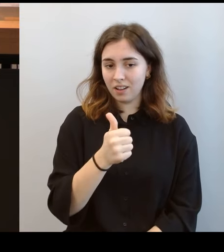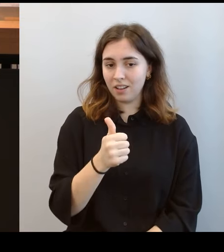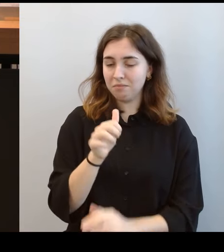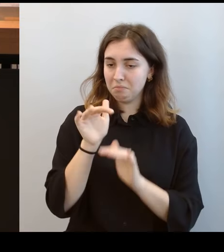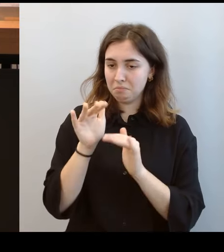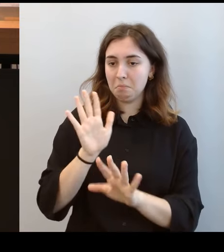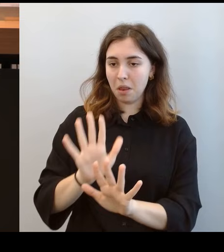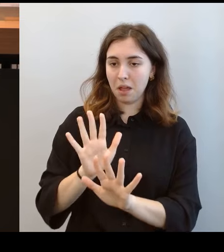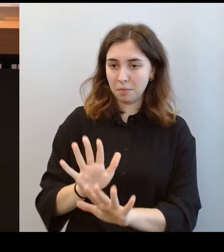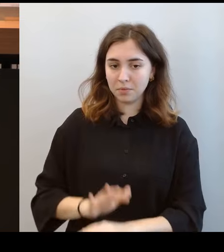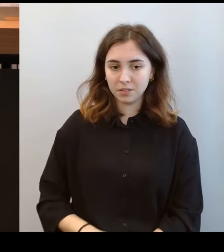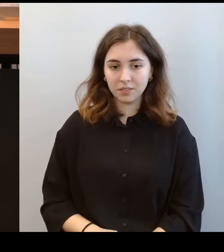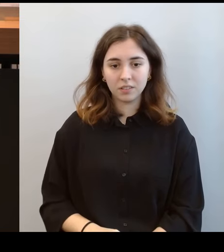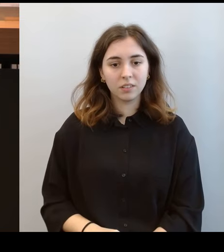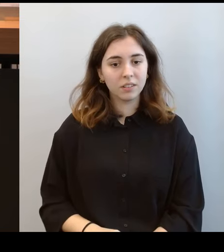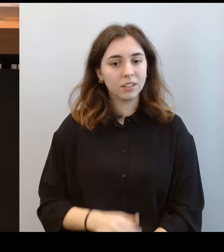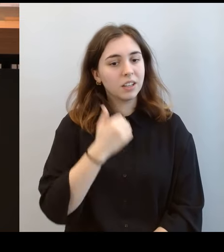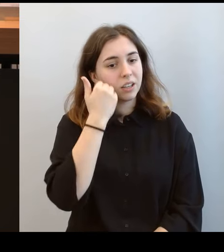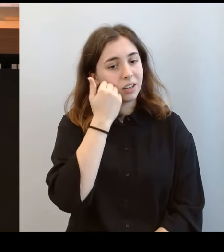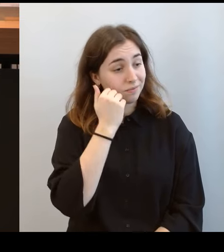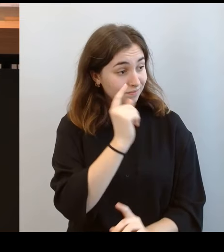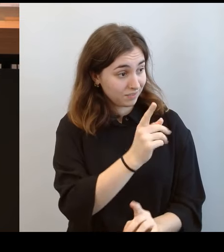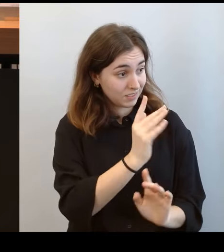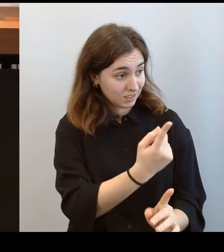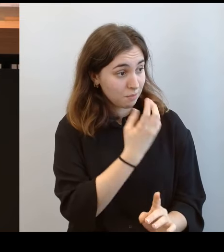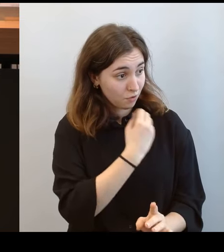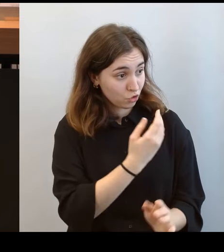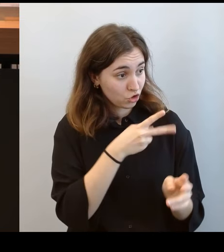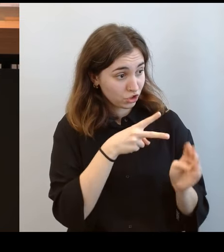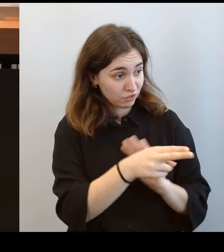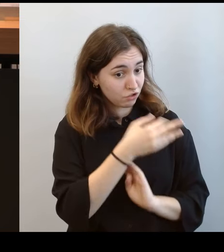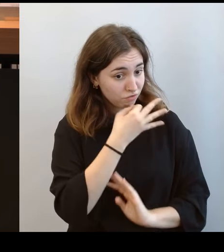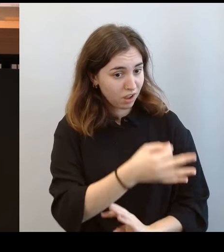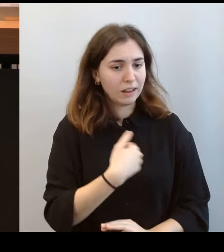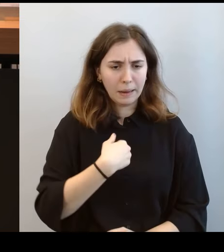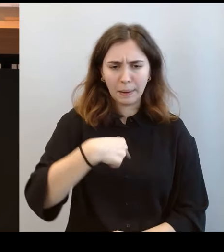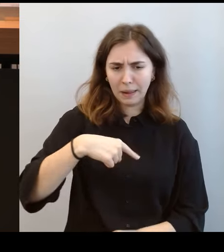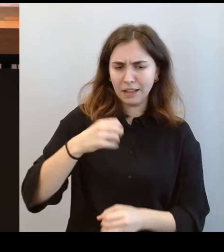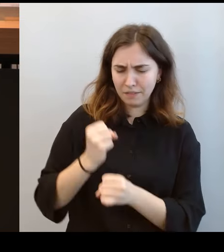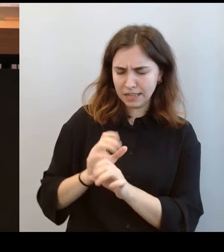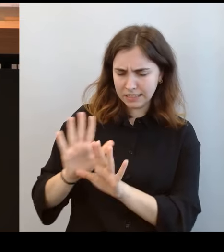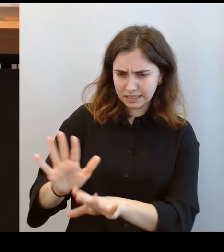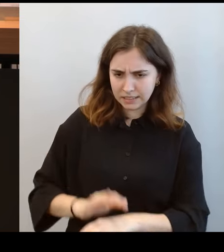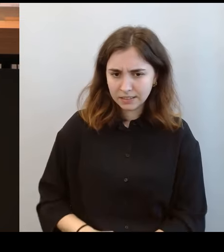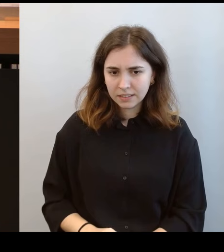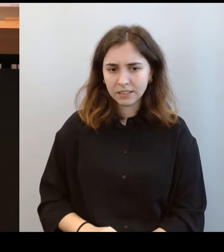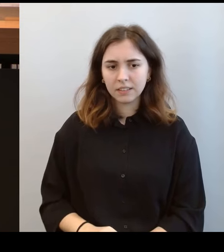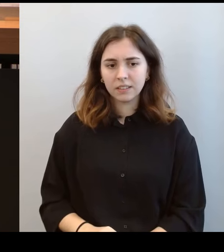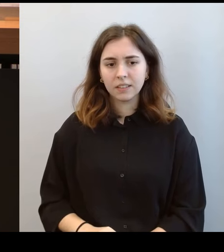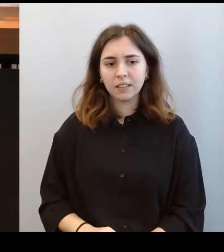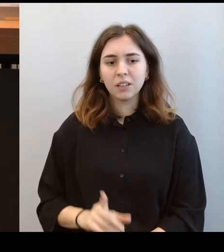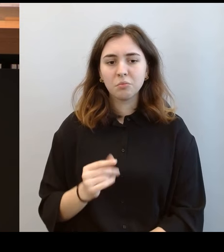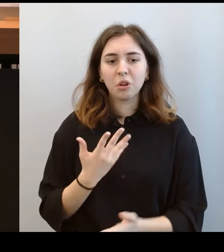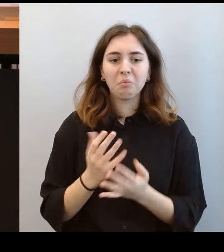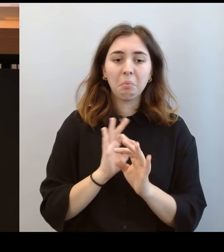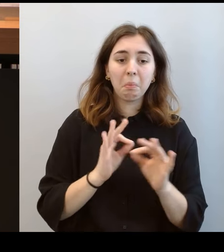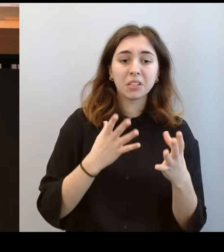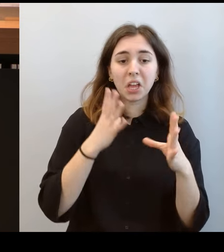unsere Verwaltungen damit beschäftigen? Ich komme zum Ende, Frau Präsidentin! Also, lieber Schwarz Roter Senat, schaffen Sie diese Regelung ab